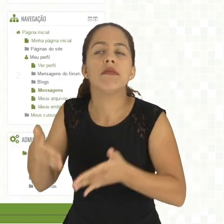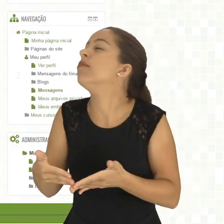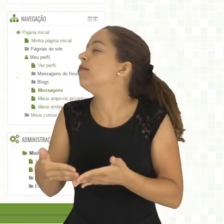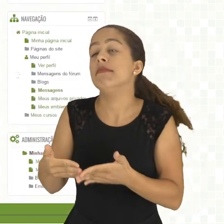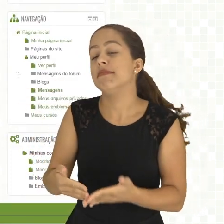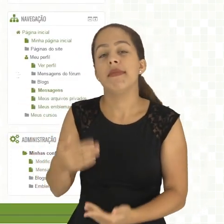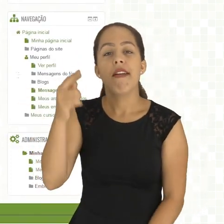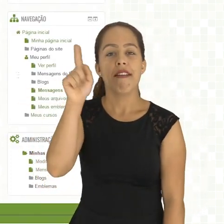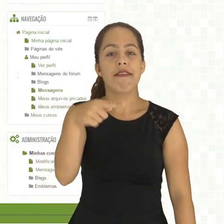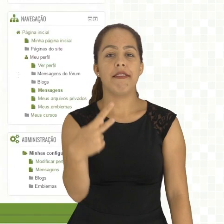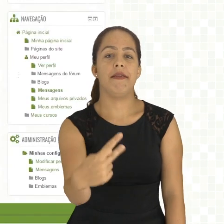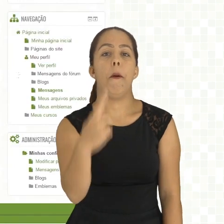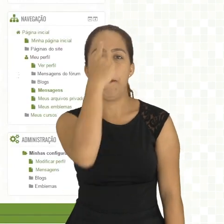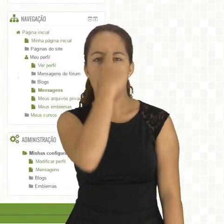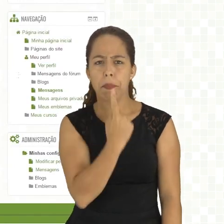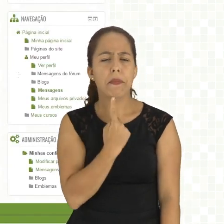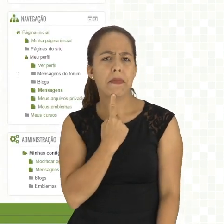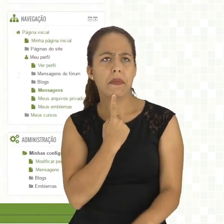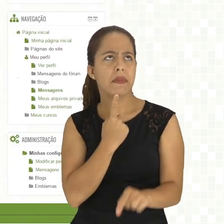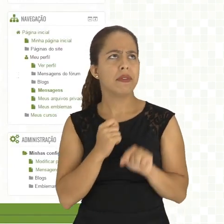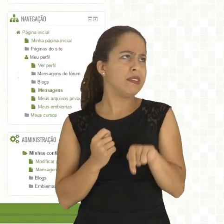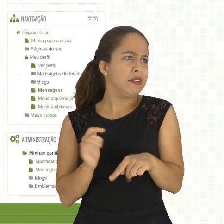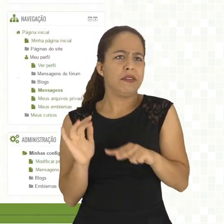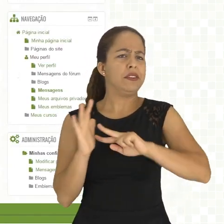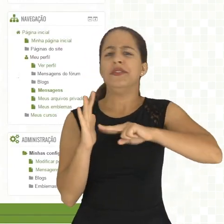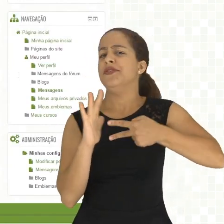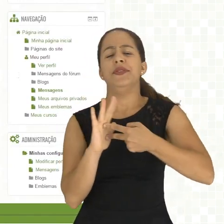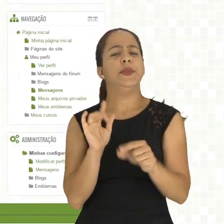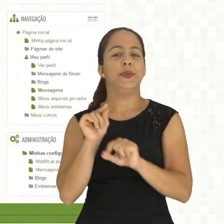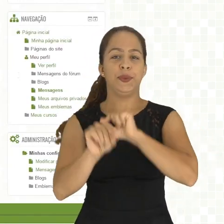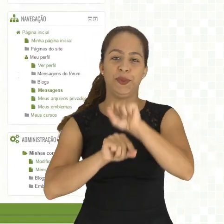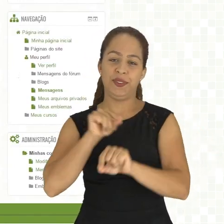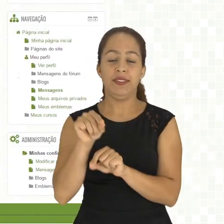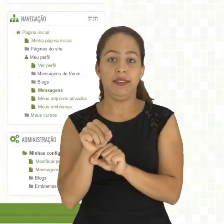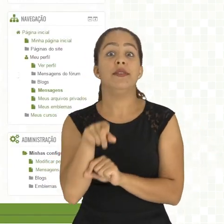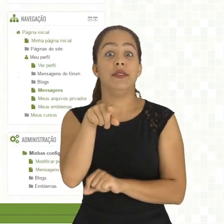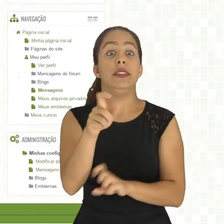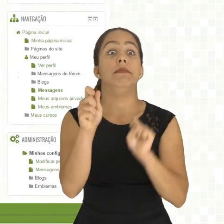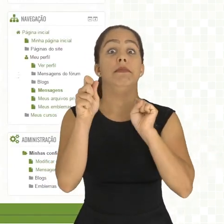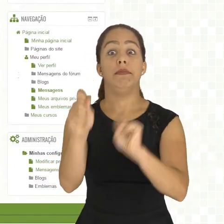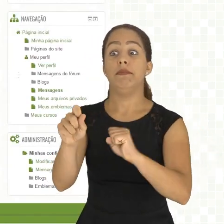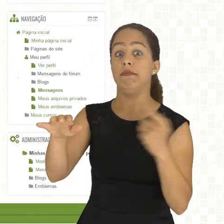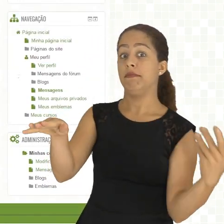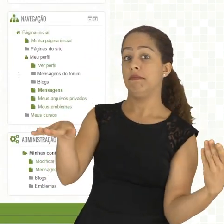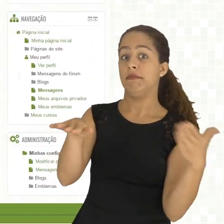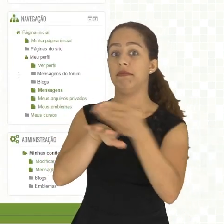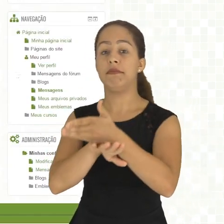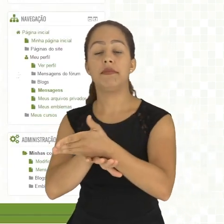disciplina que estava realizando. Isso significa